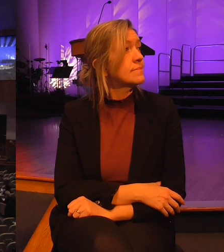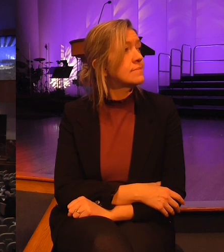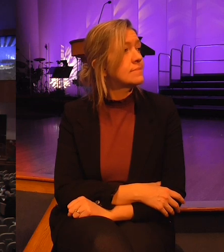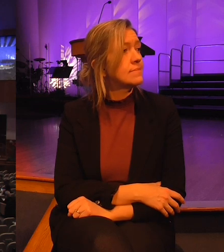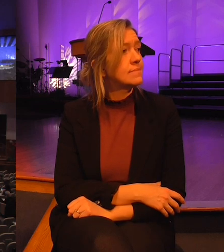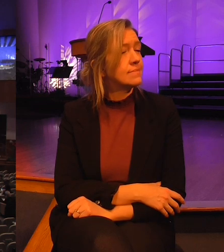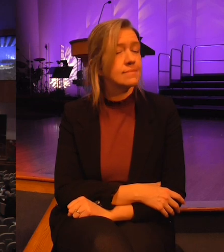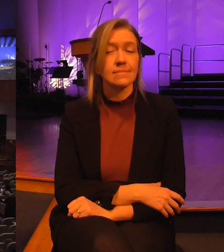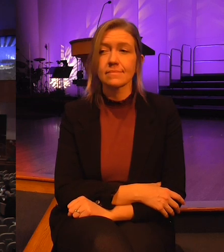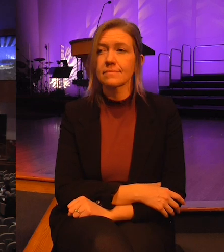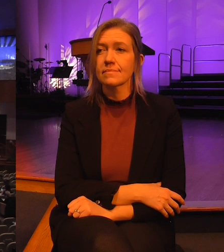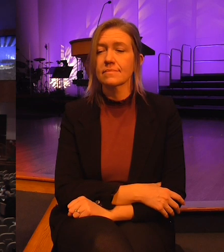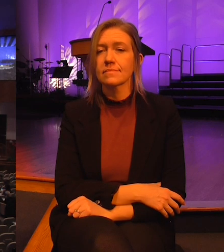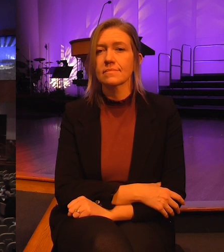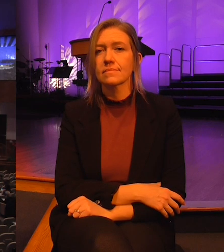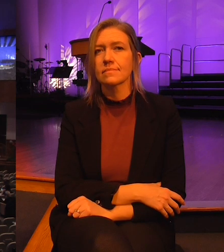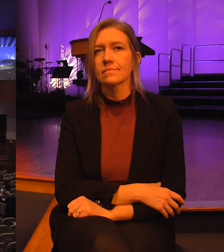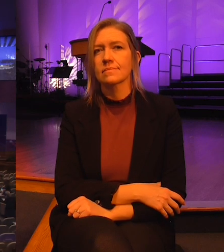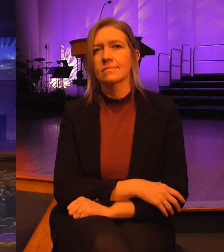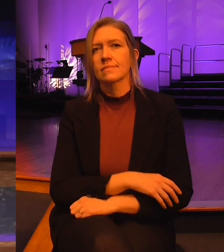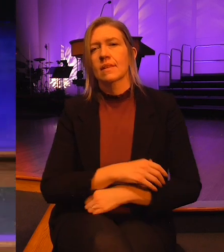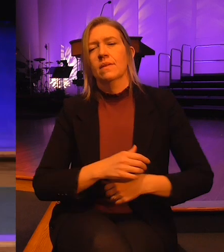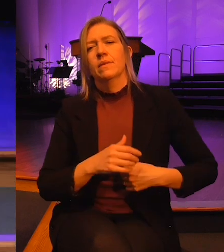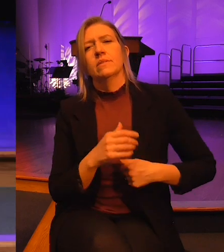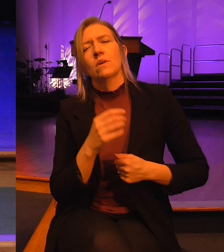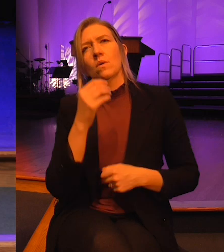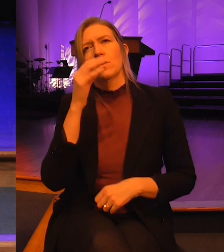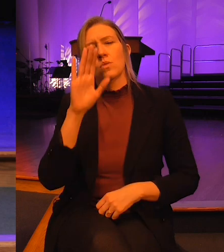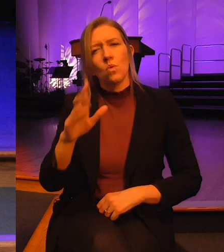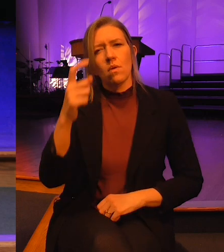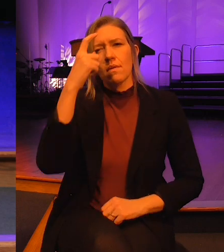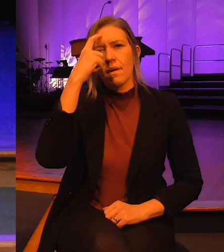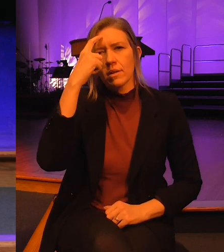y así simplemente devolver nuestra atención consciente a la sabiduría de nuestra